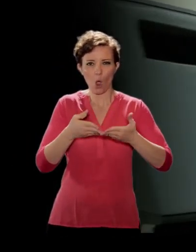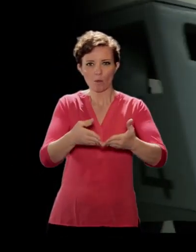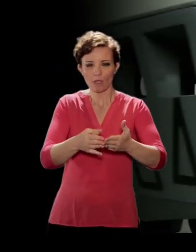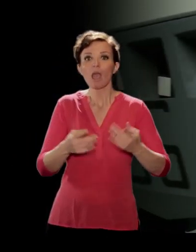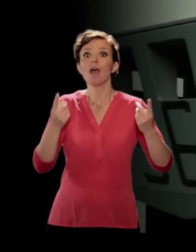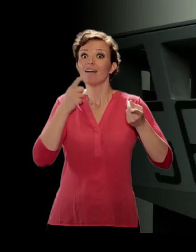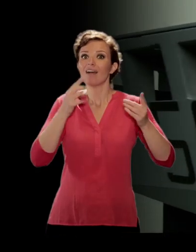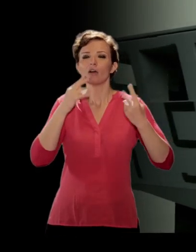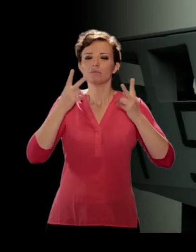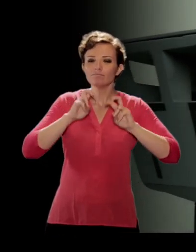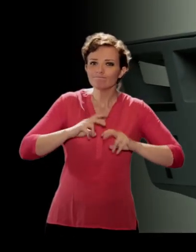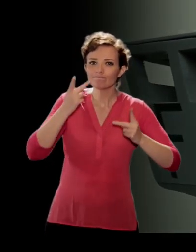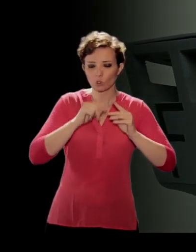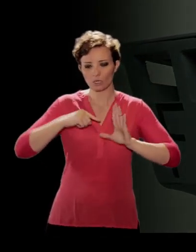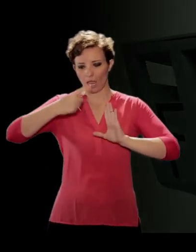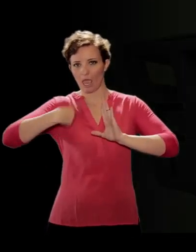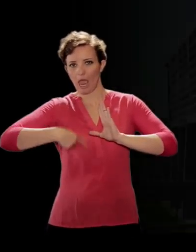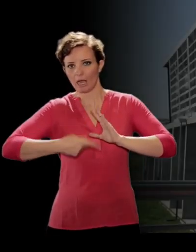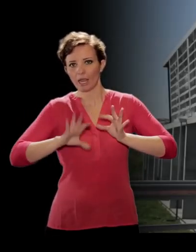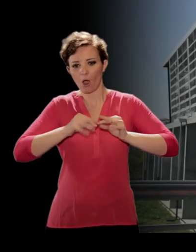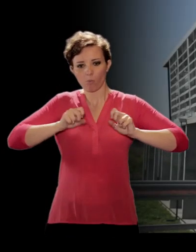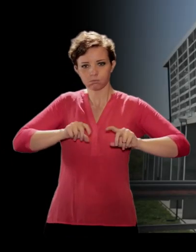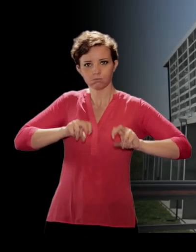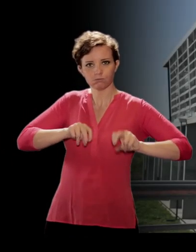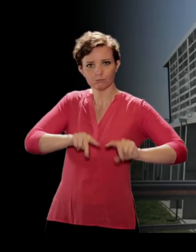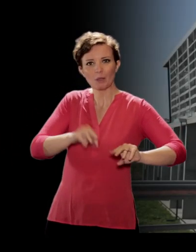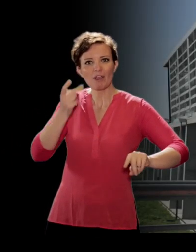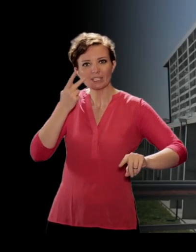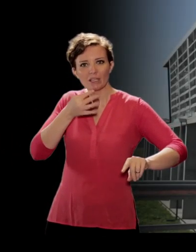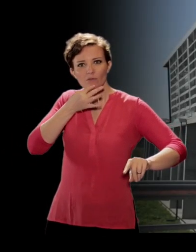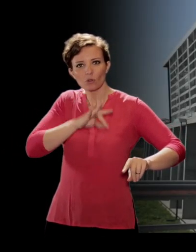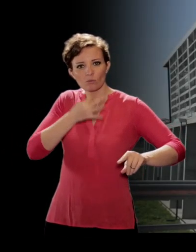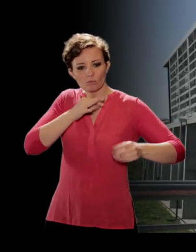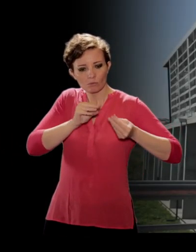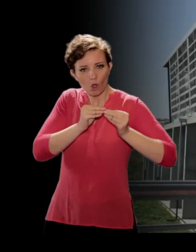Venivano anche studiate le eliche ed i meccanismi di propulsione per verificarne l'efficienza.